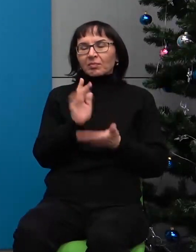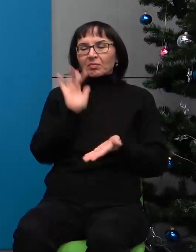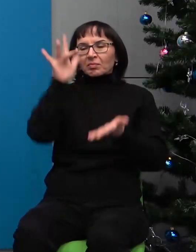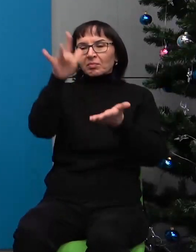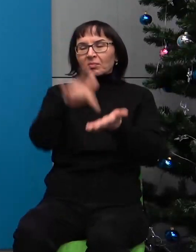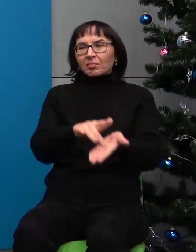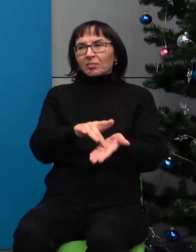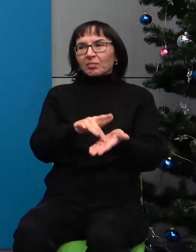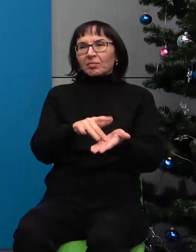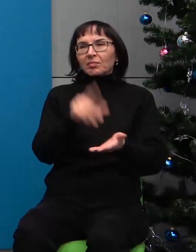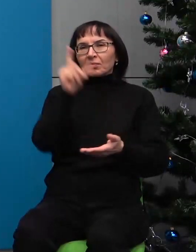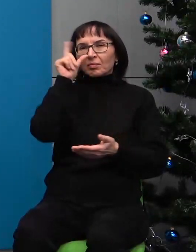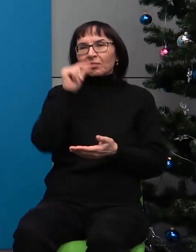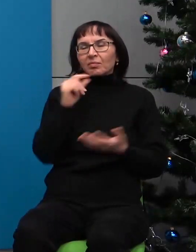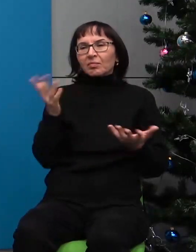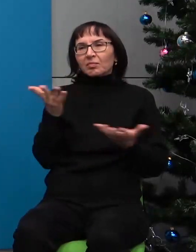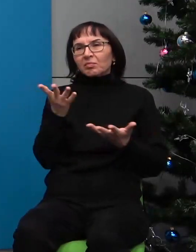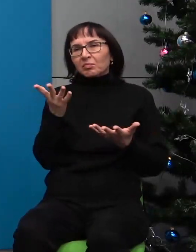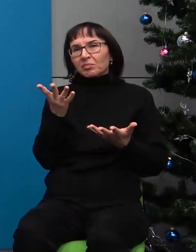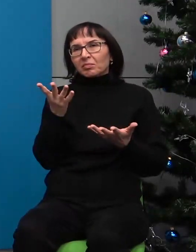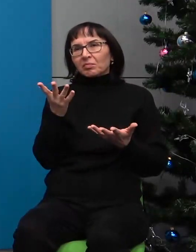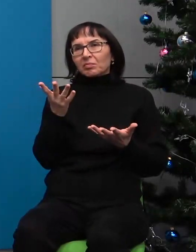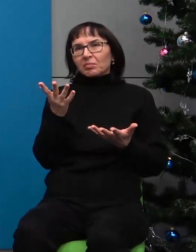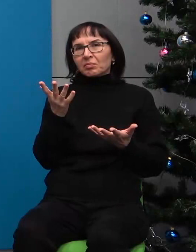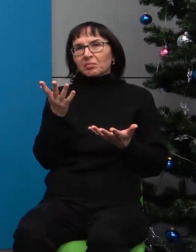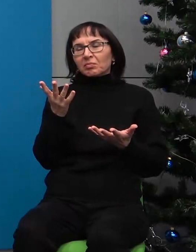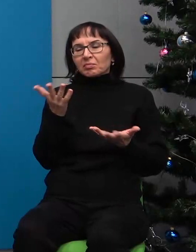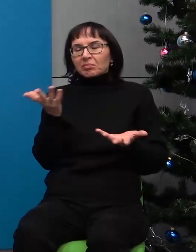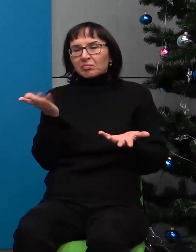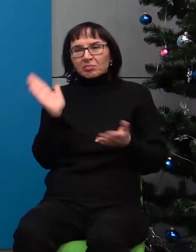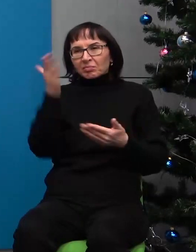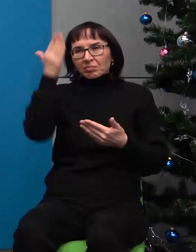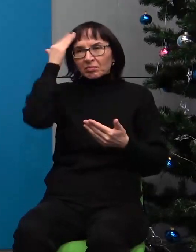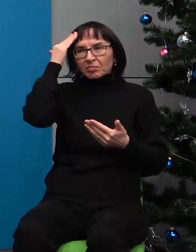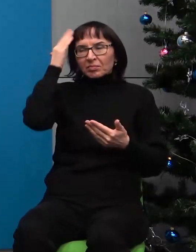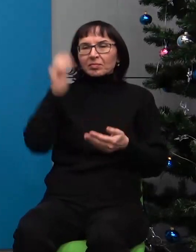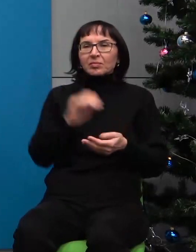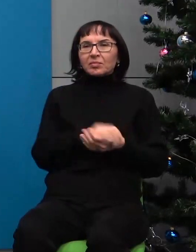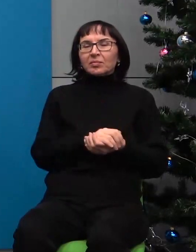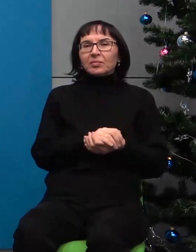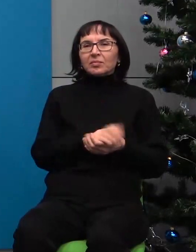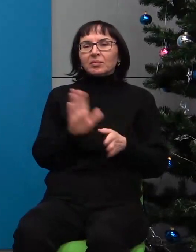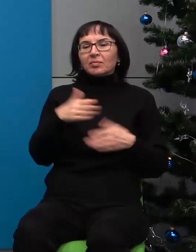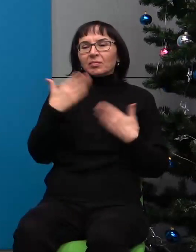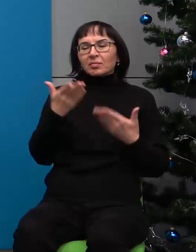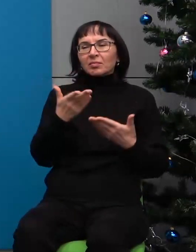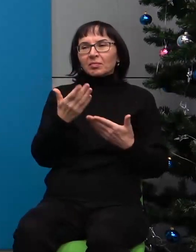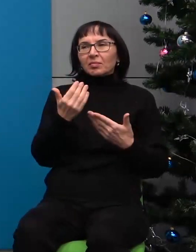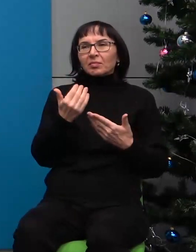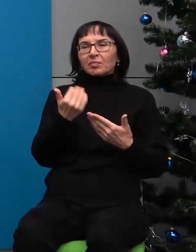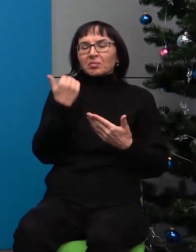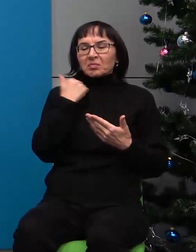Spałem gdzieś tam u kogoś, prawda. Komuś tam dałem flaszkę, żeby mnie wpuścił.